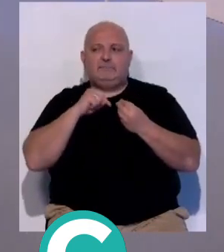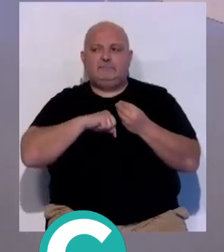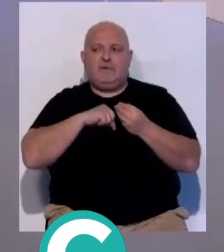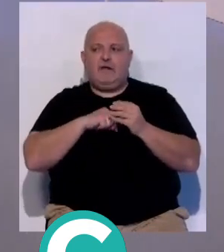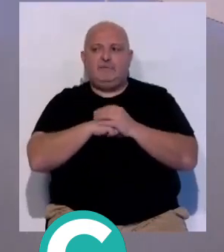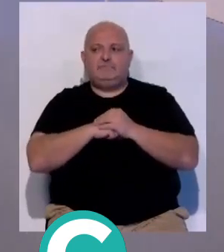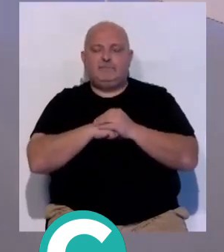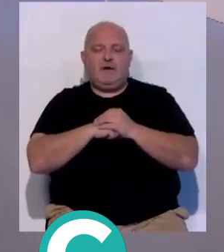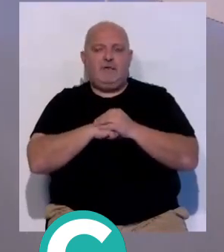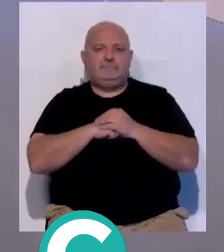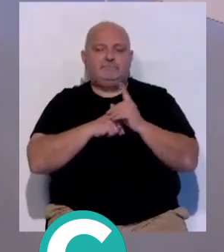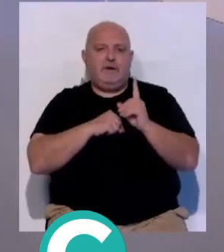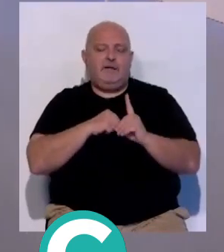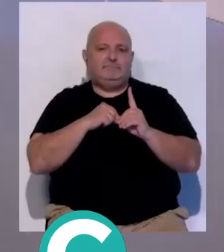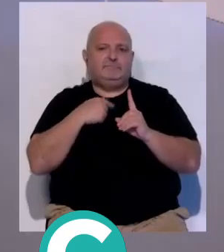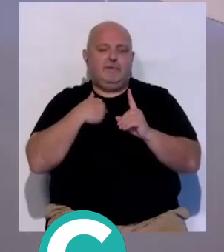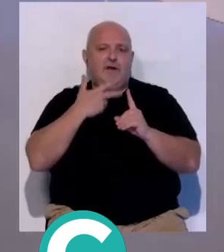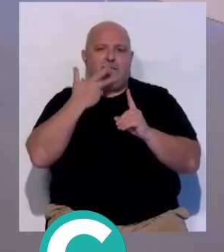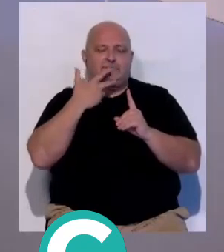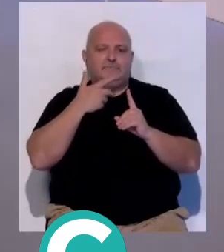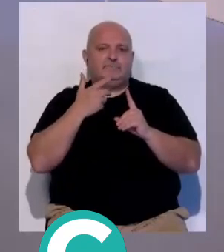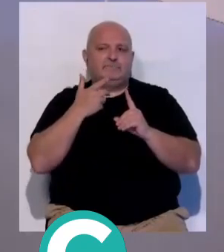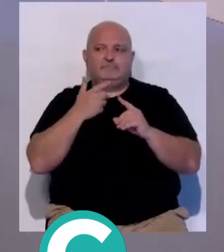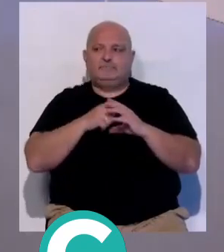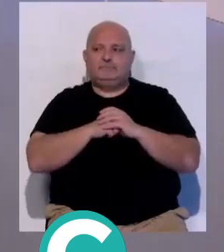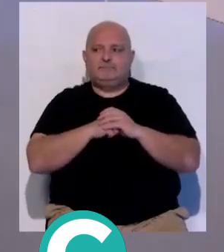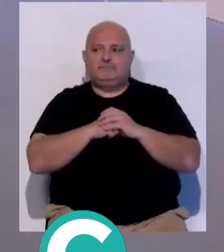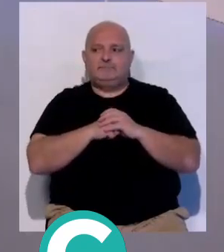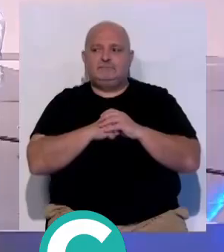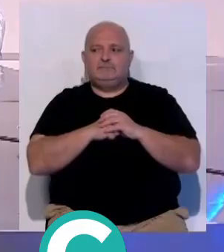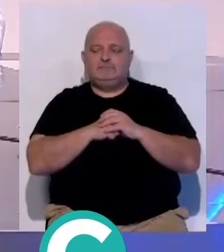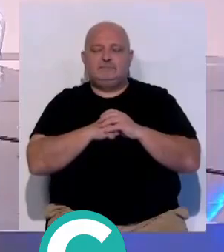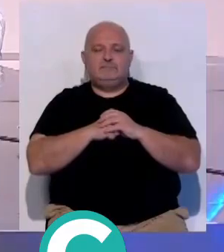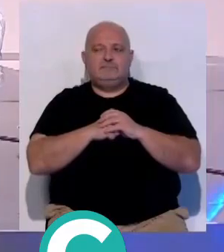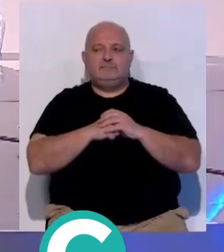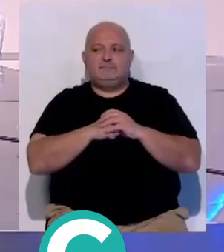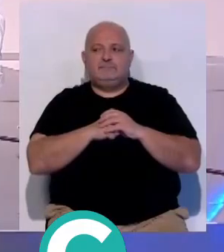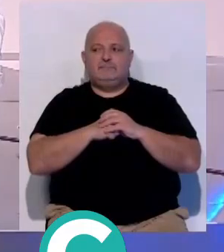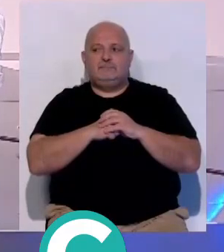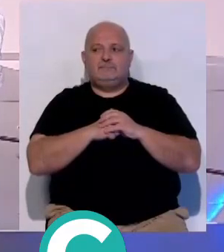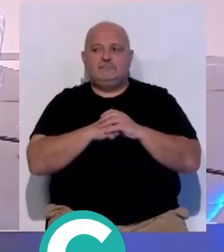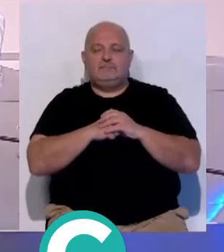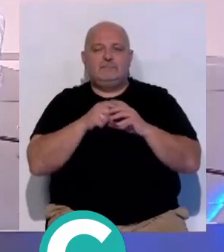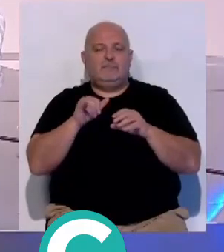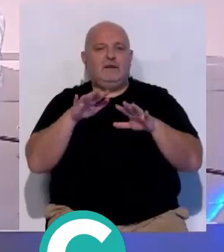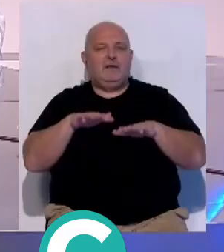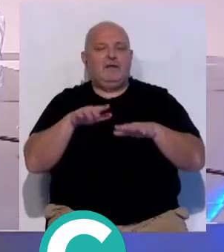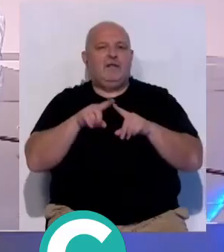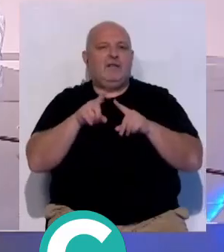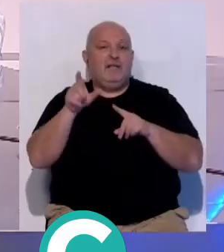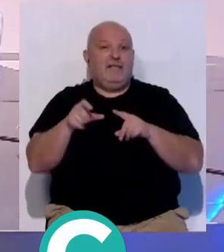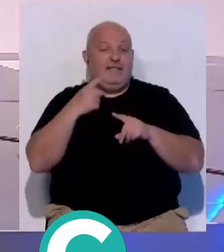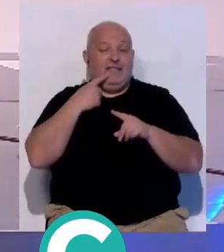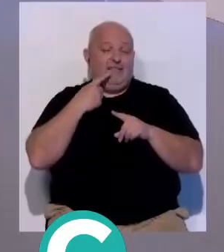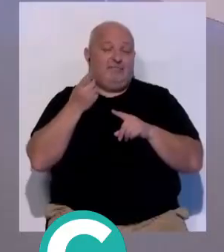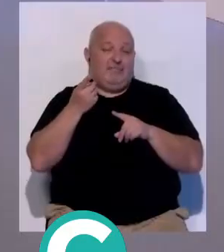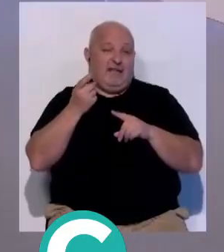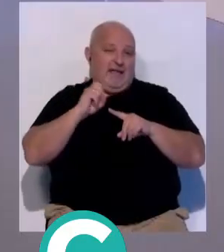cintura yo era central con lo cual también le puede pero ahí estaba con que es verdad en su día